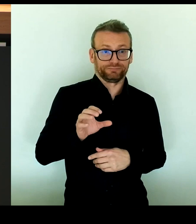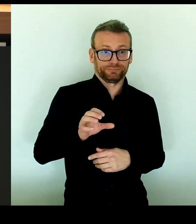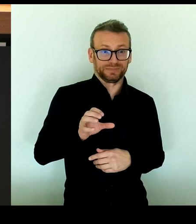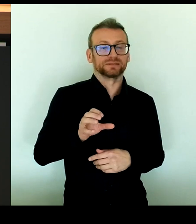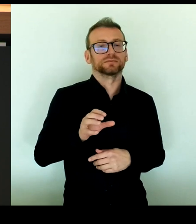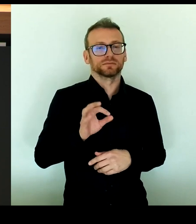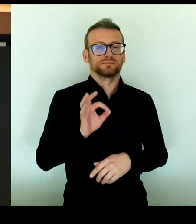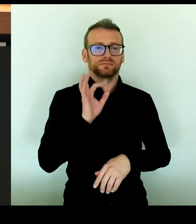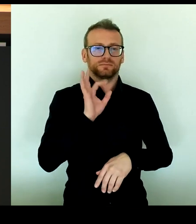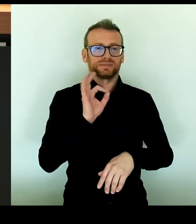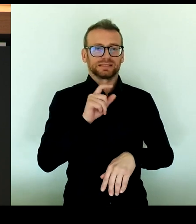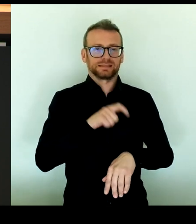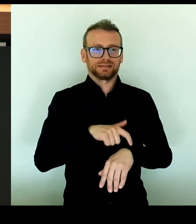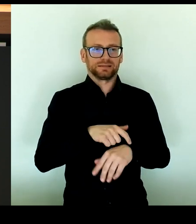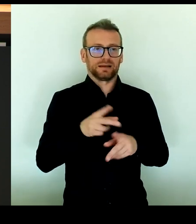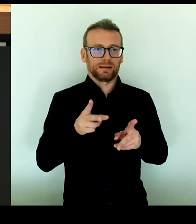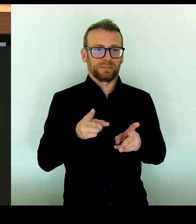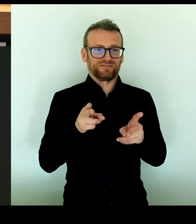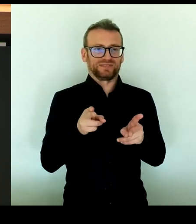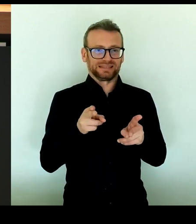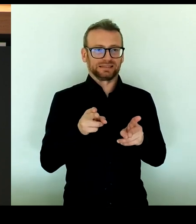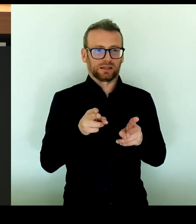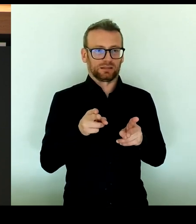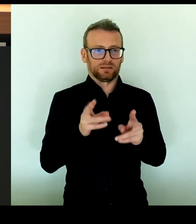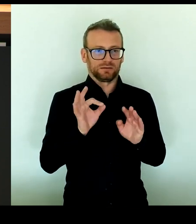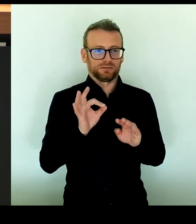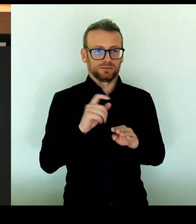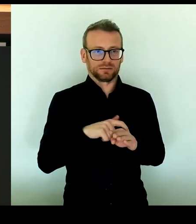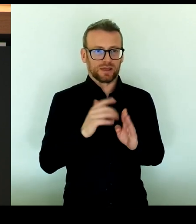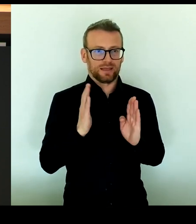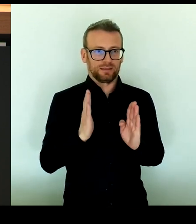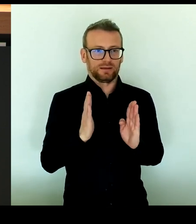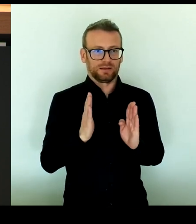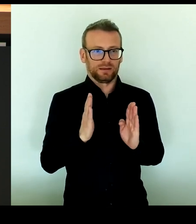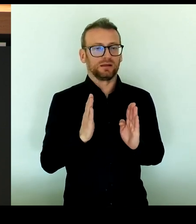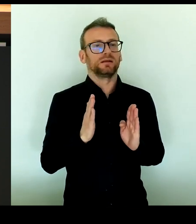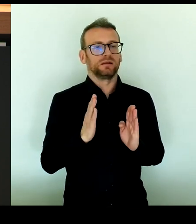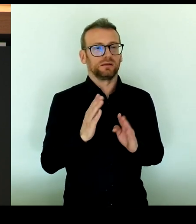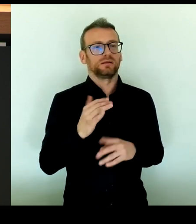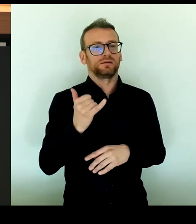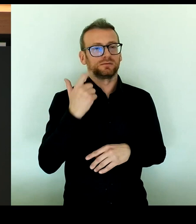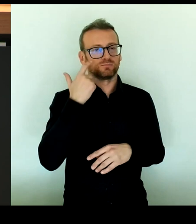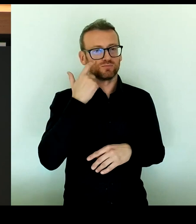dass die notwendige Evaluation des Gesetzes und die Reform nun zügig angepackt werd.